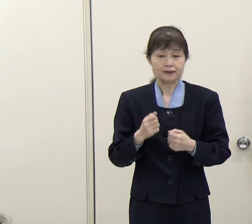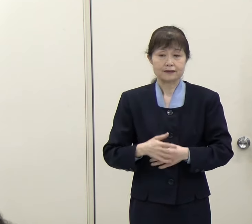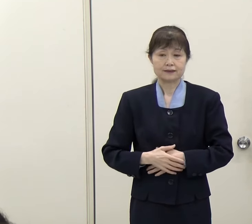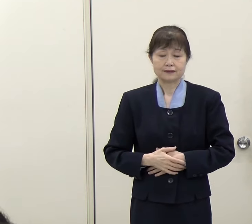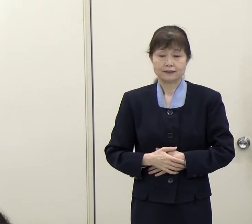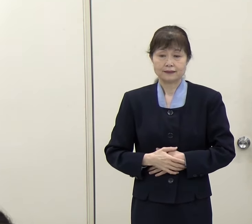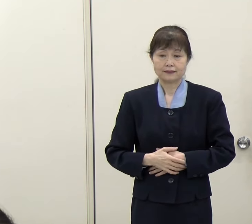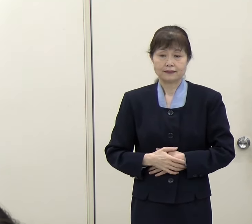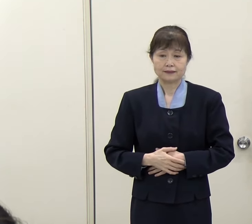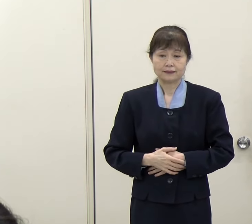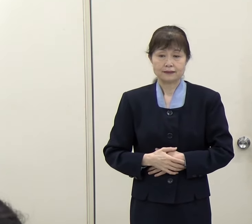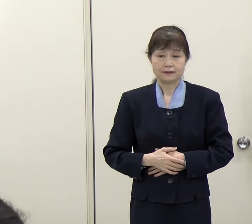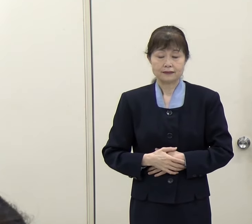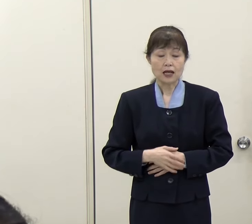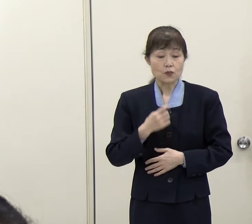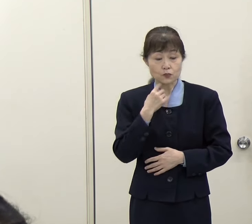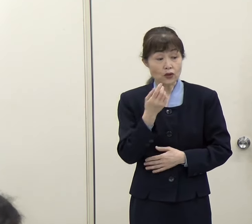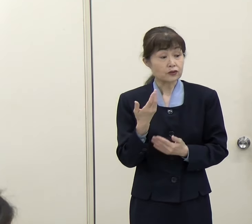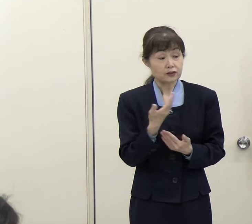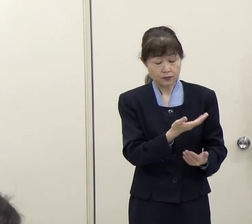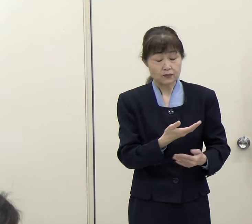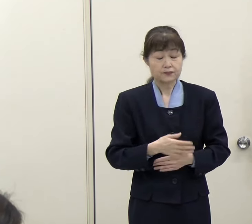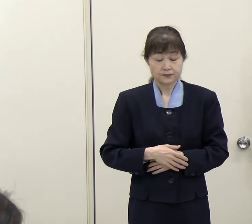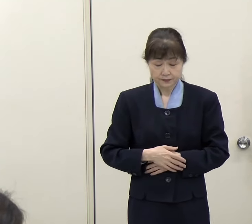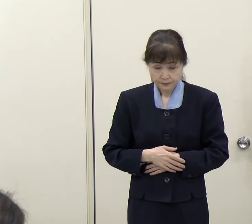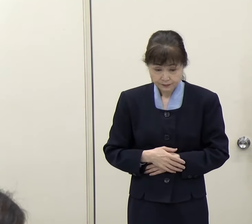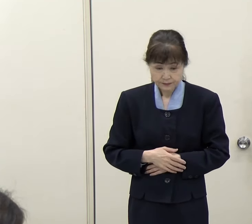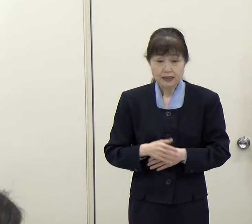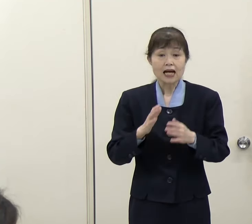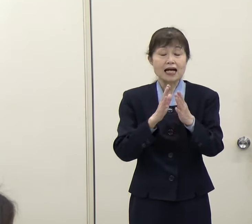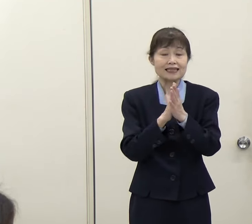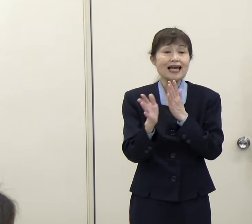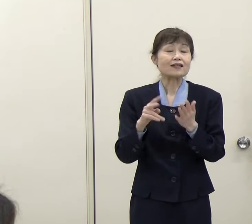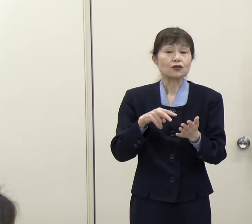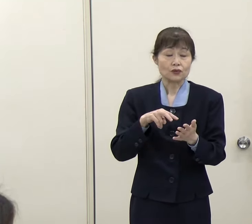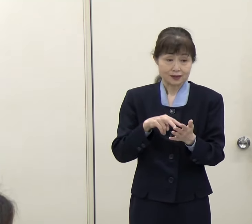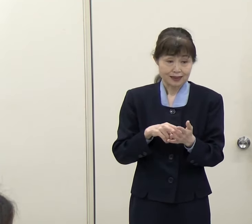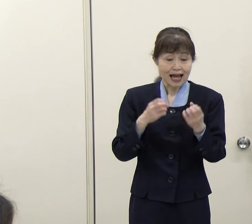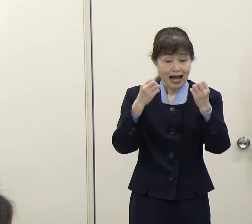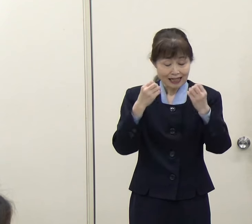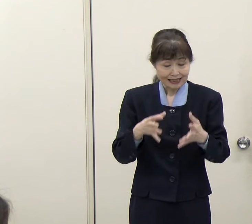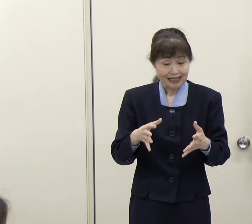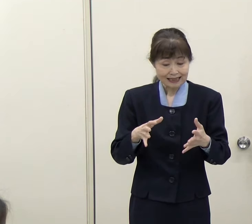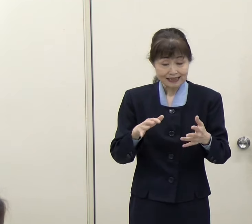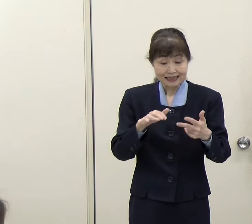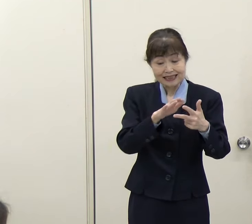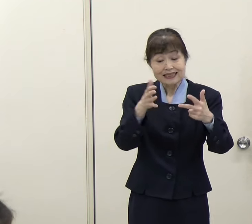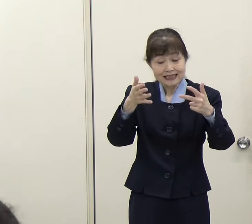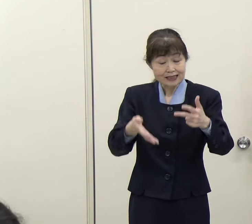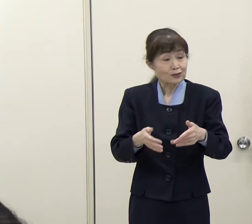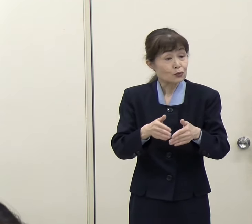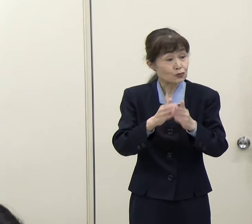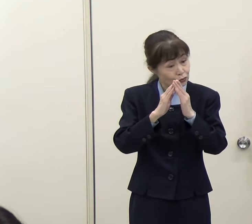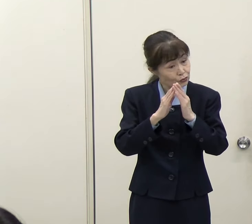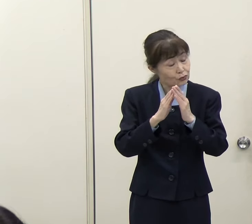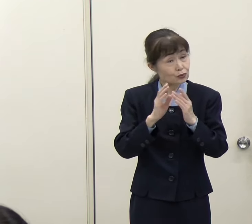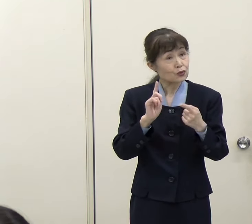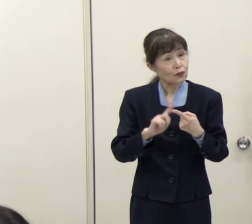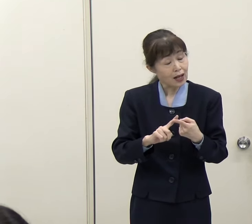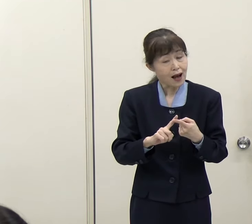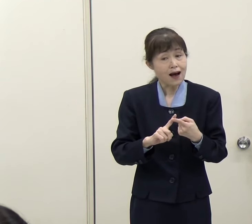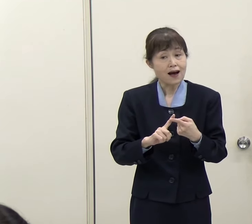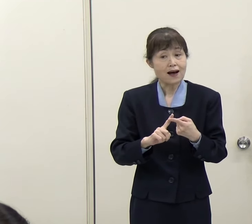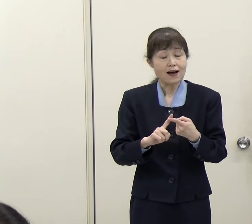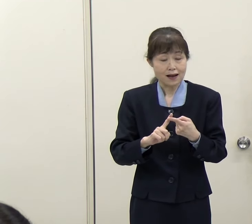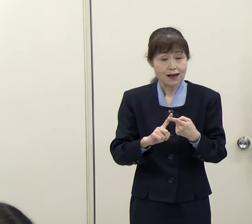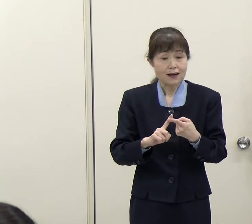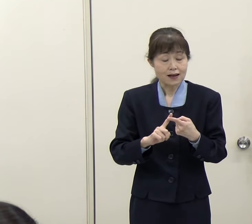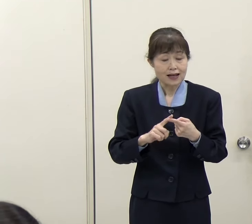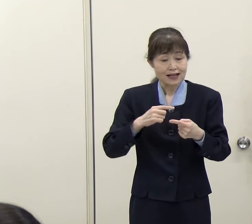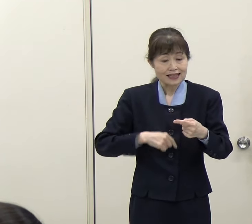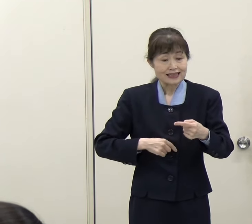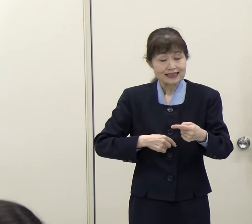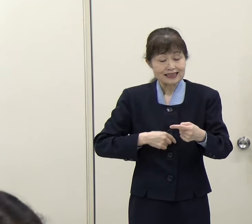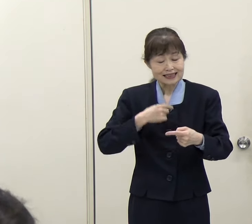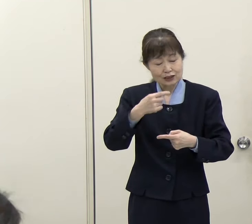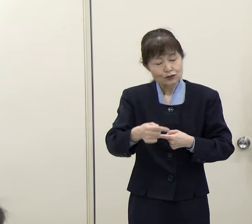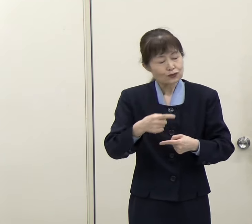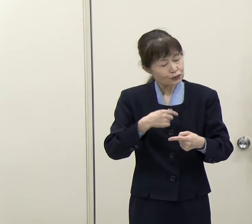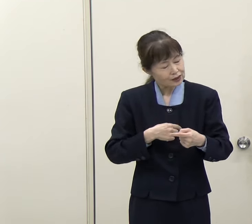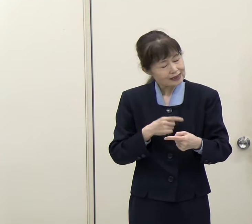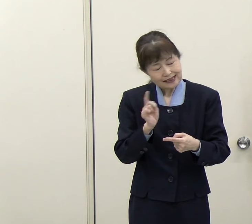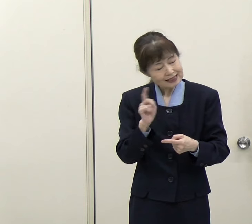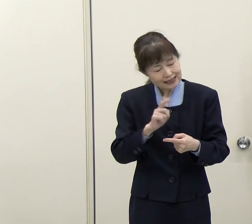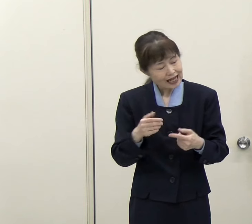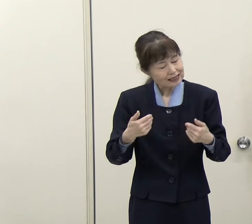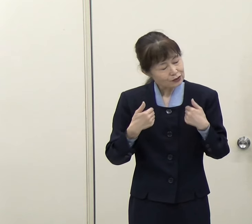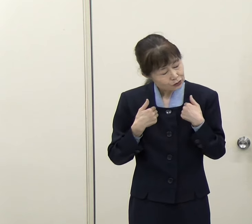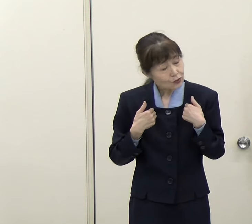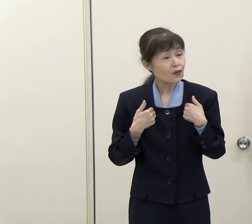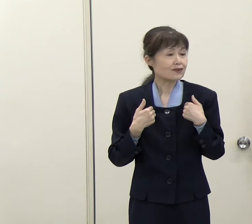（朝日新聞）県としてはリユースに必要な何か新しい施設を作られるとか、そういった予定はありますか。